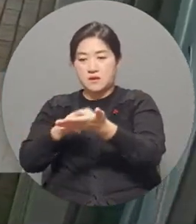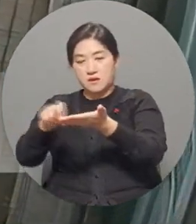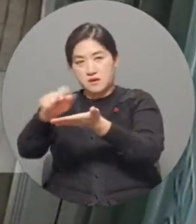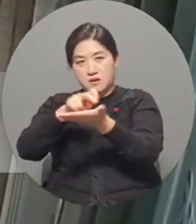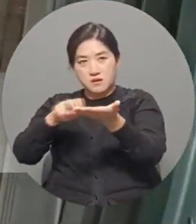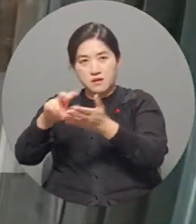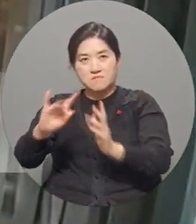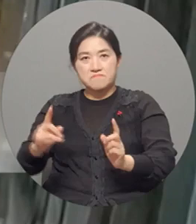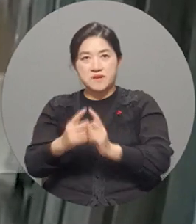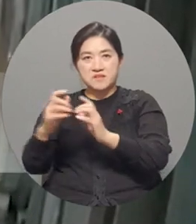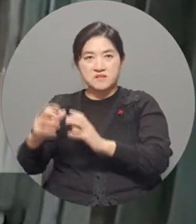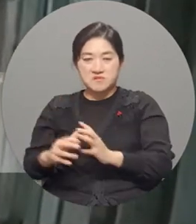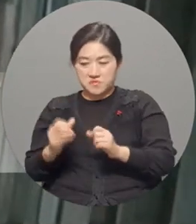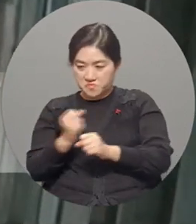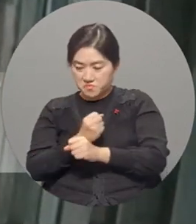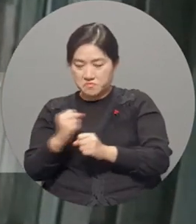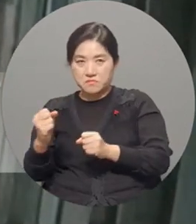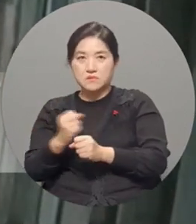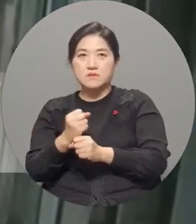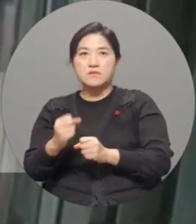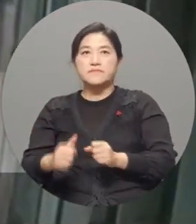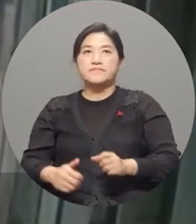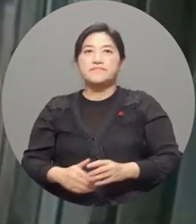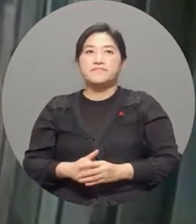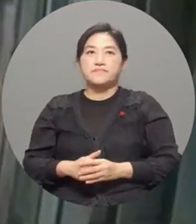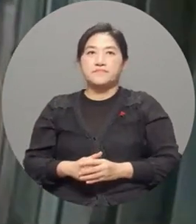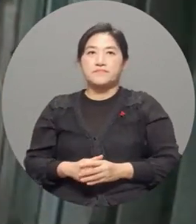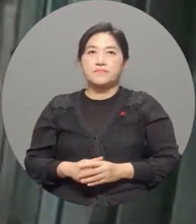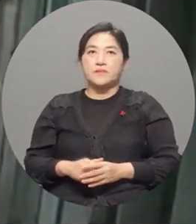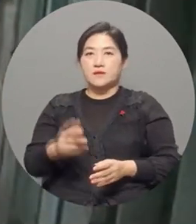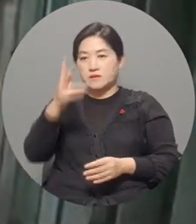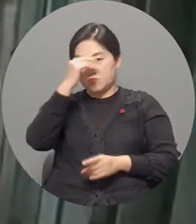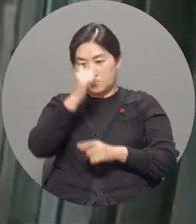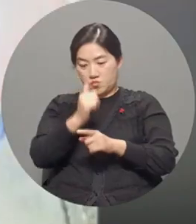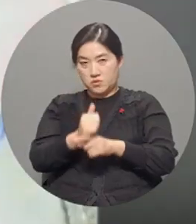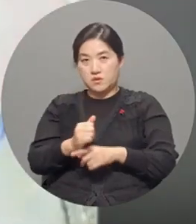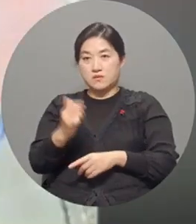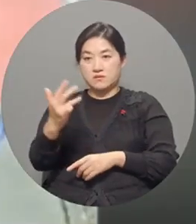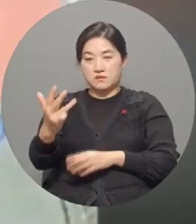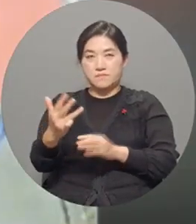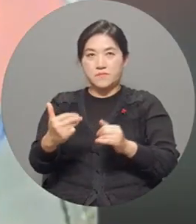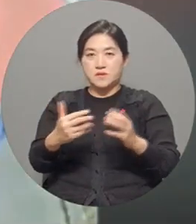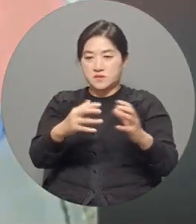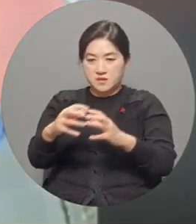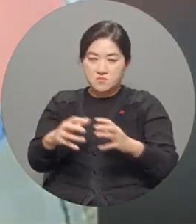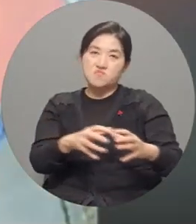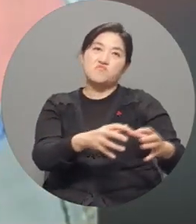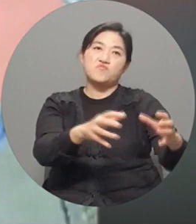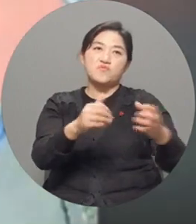다니는 학생들로 SNS를 통해 만나 범행을 공모한 것으로 파악됐습니다.